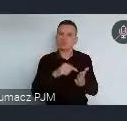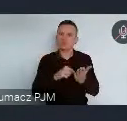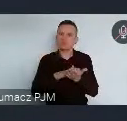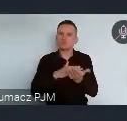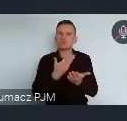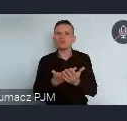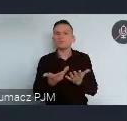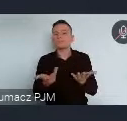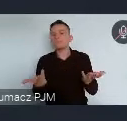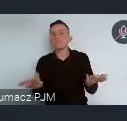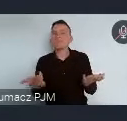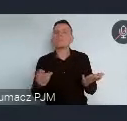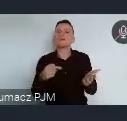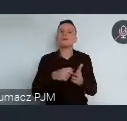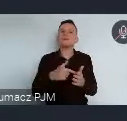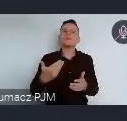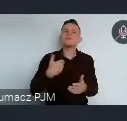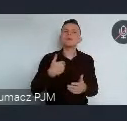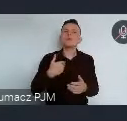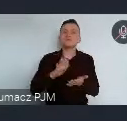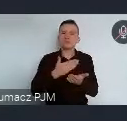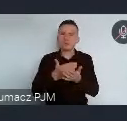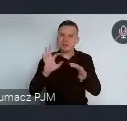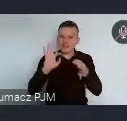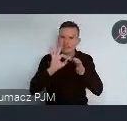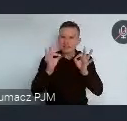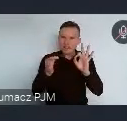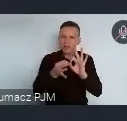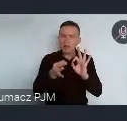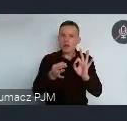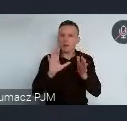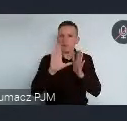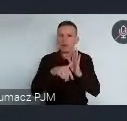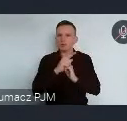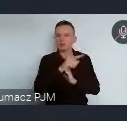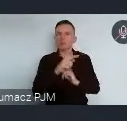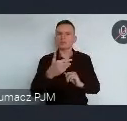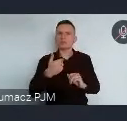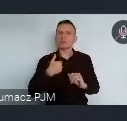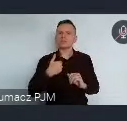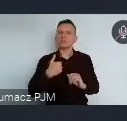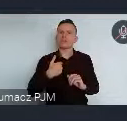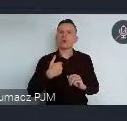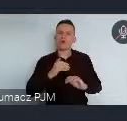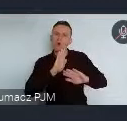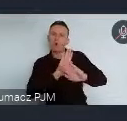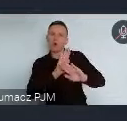który podawałam Gdyni, która zajmuje się ochroną ujęć wody, ograniczaniem strat wody,